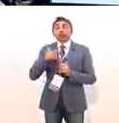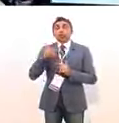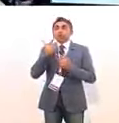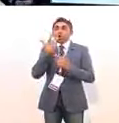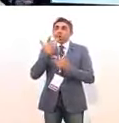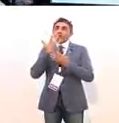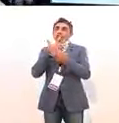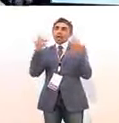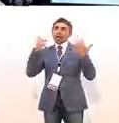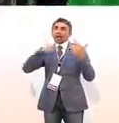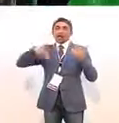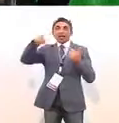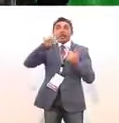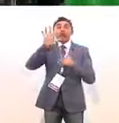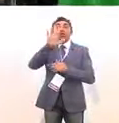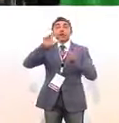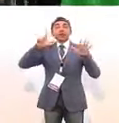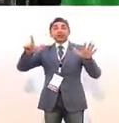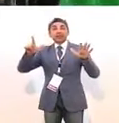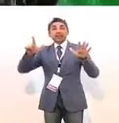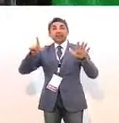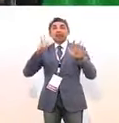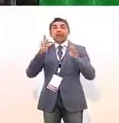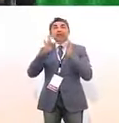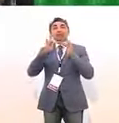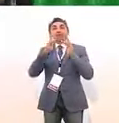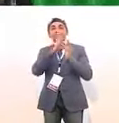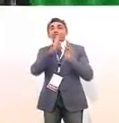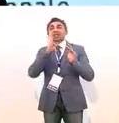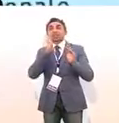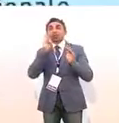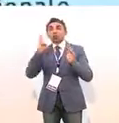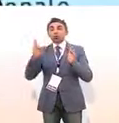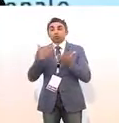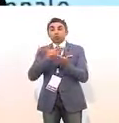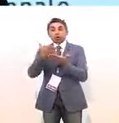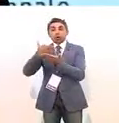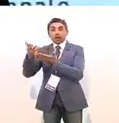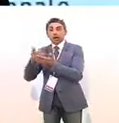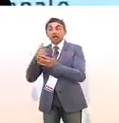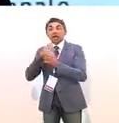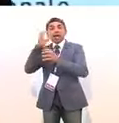ai 57 siti delle fake news, a chi non ha fatto un articolo sulla crisi bancaria per vent’anni